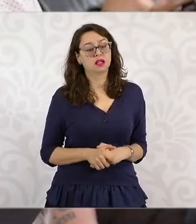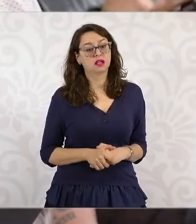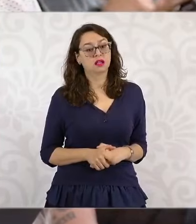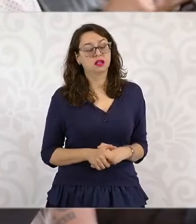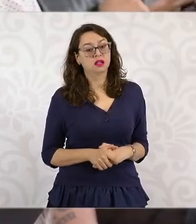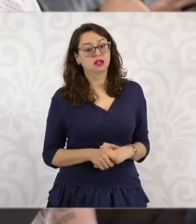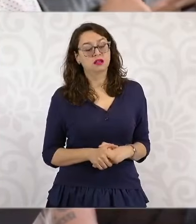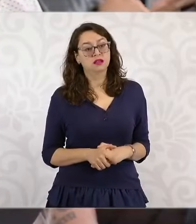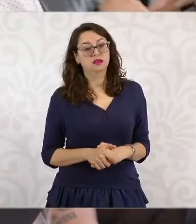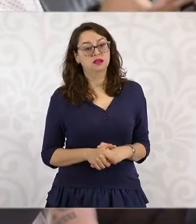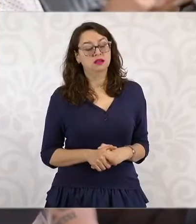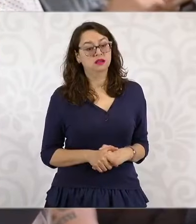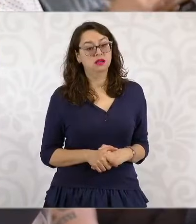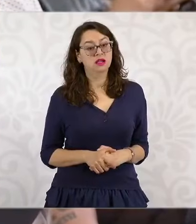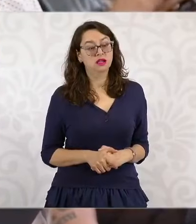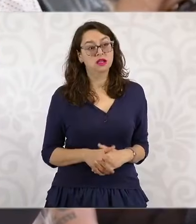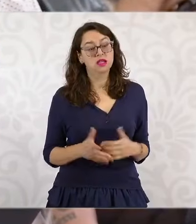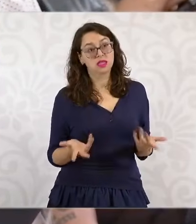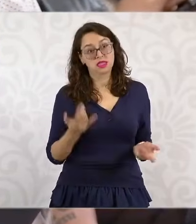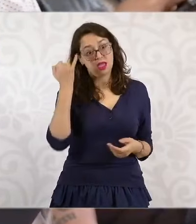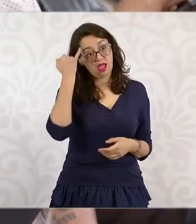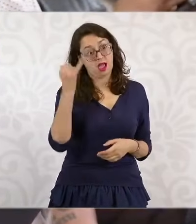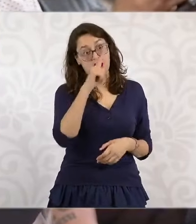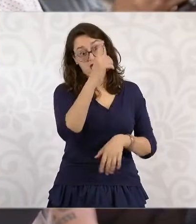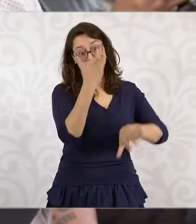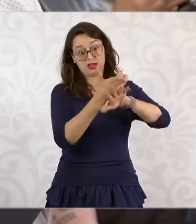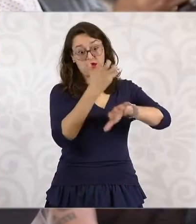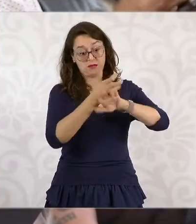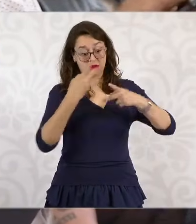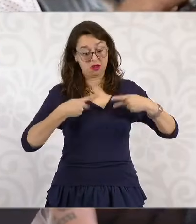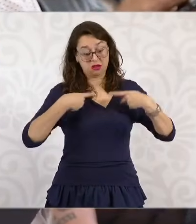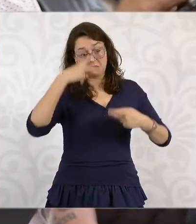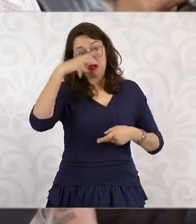esta idea de que los mexicanos que viven en Estados Unidos son personas indocumentadas?